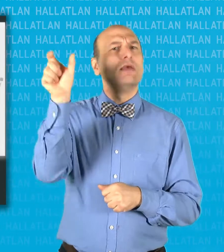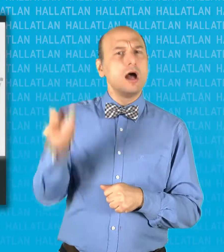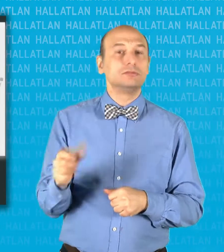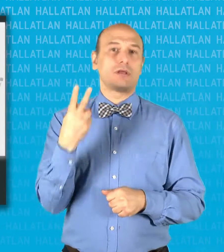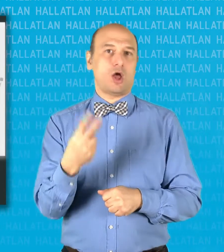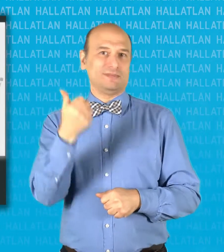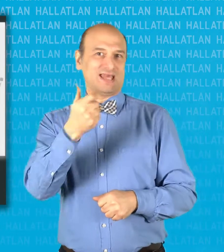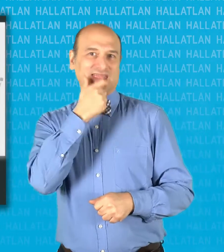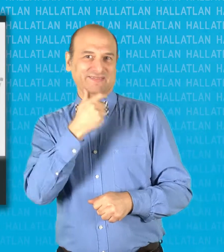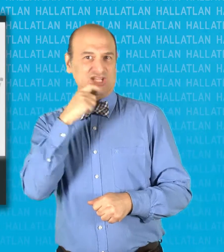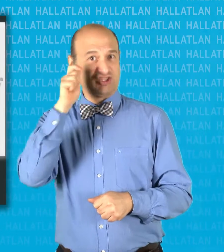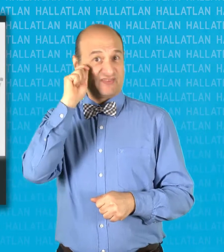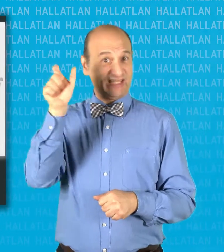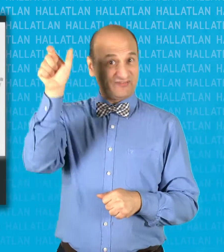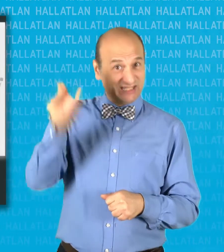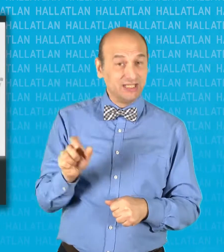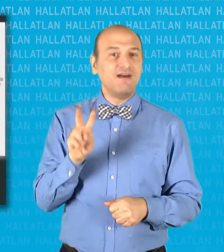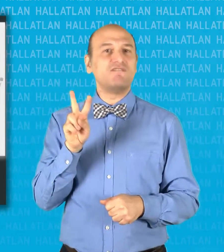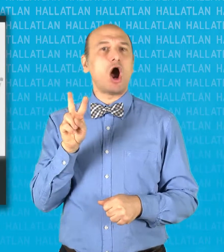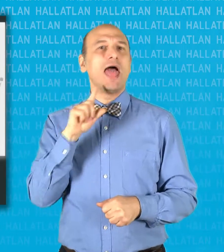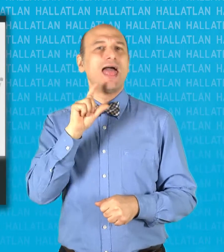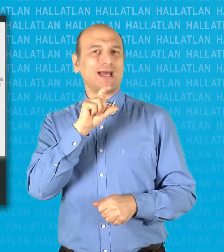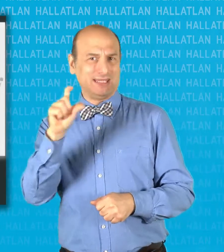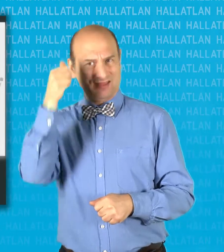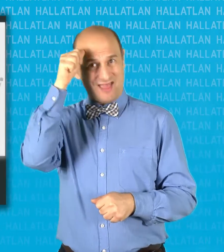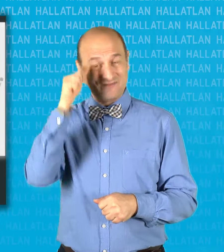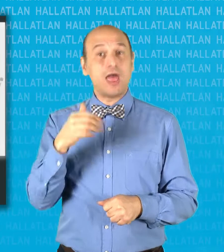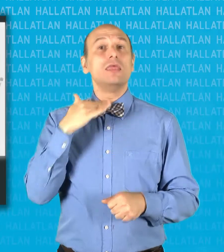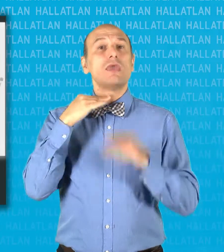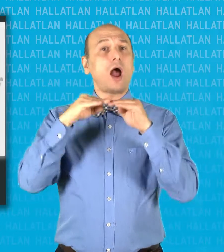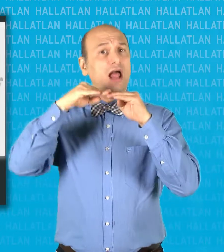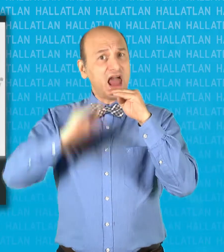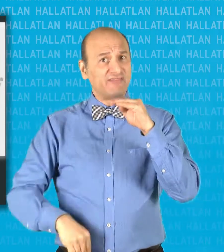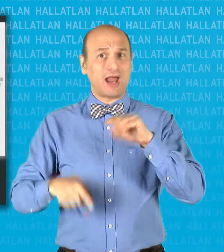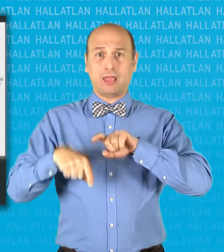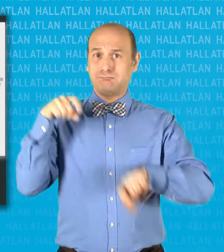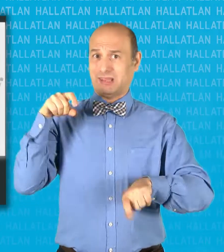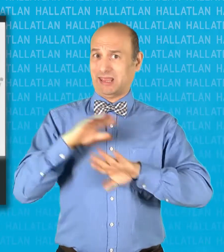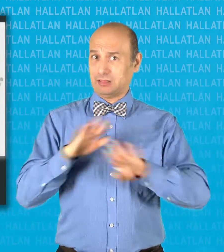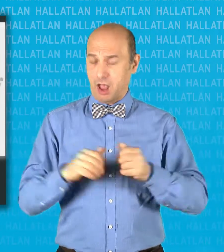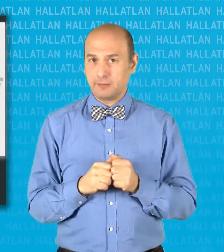Az alany egy 31 éves férfi, Valery, aki nyaktól lefelé le van bénulva.